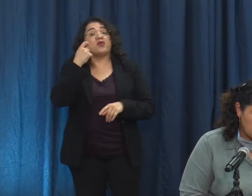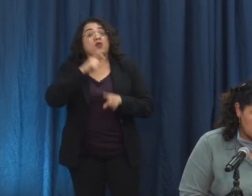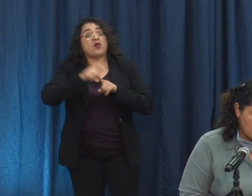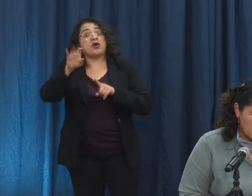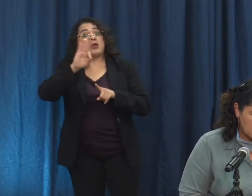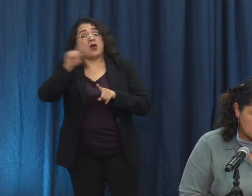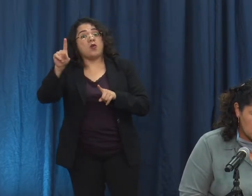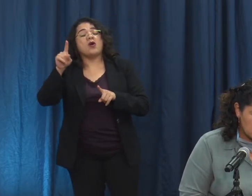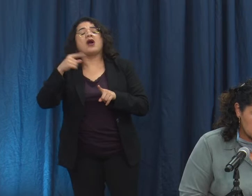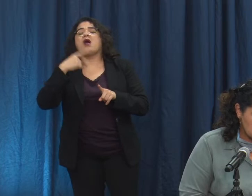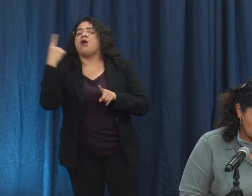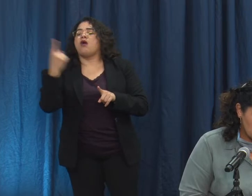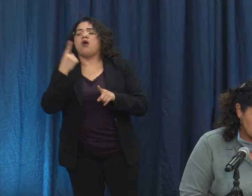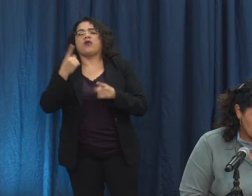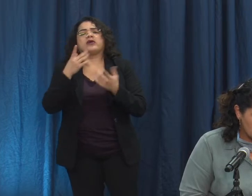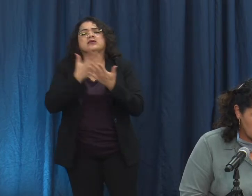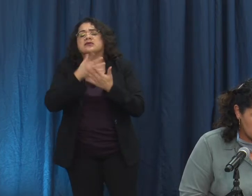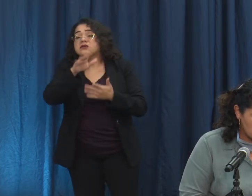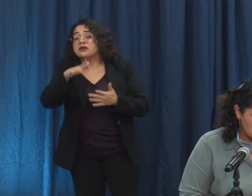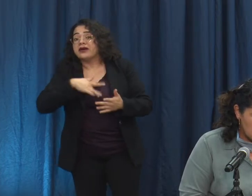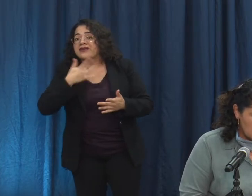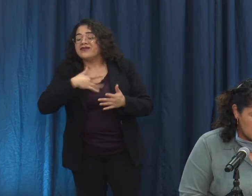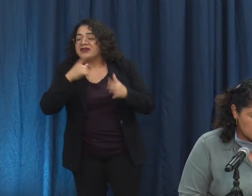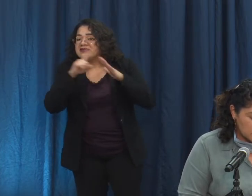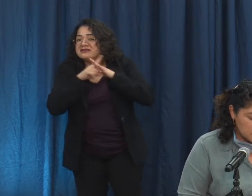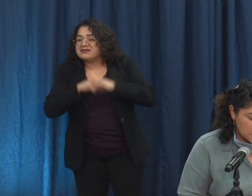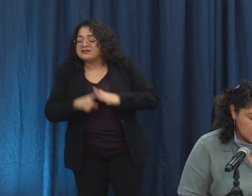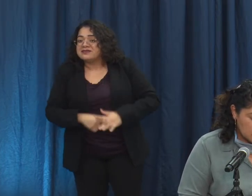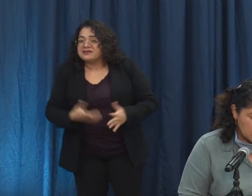preguntar ASIMO estrous in Tomas del Corona veeru's y los dispatch Edoras